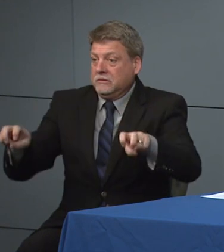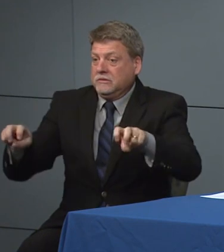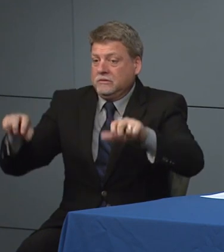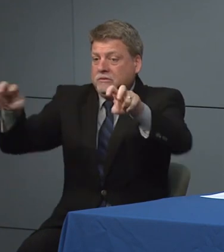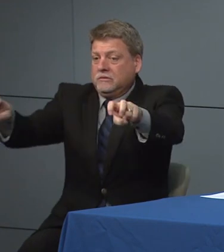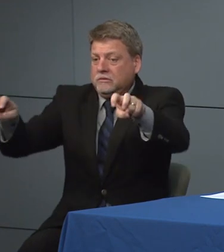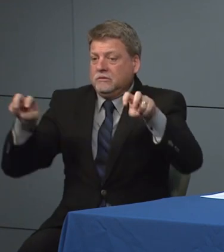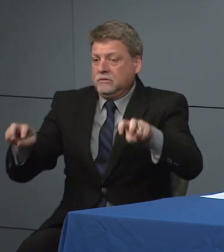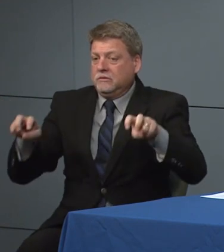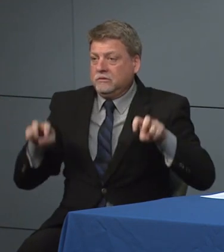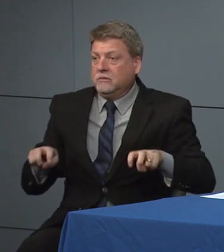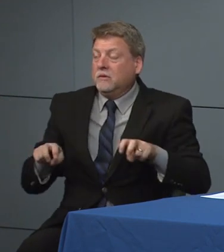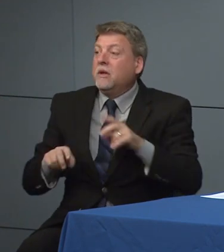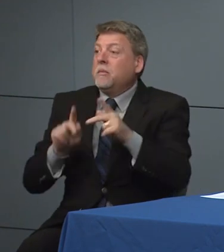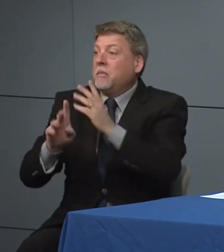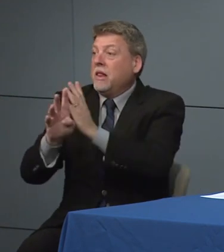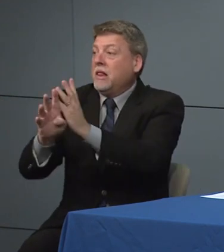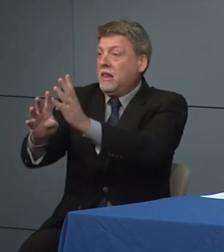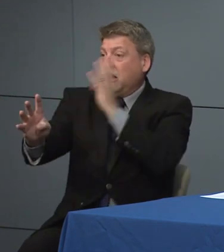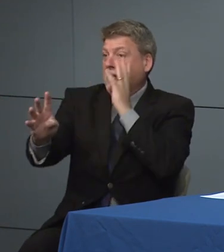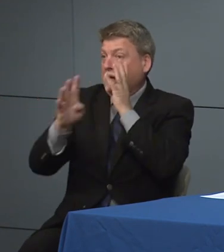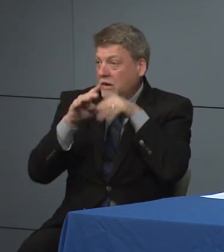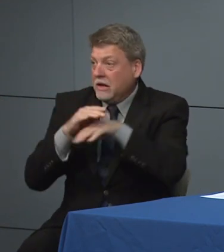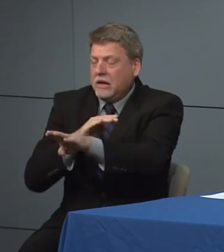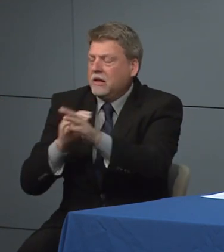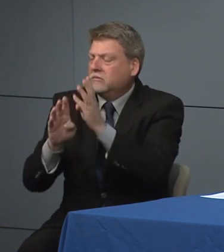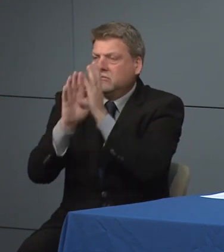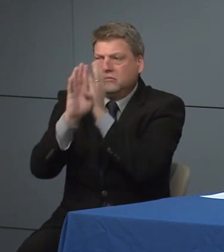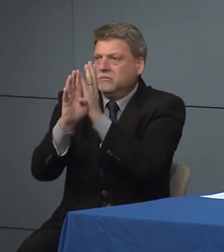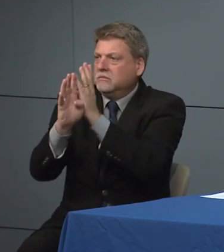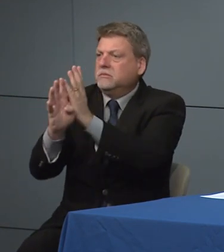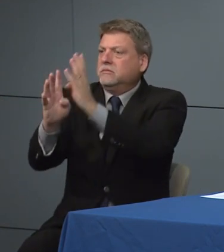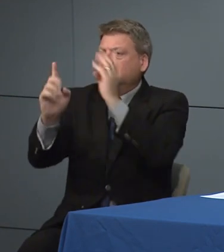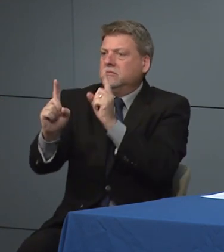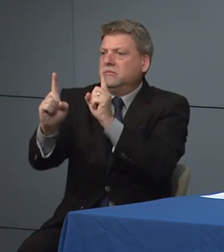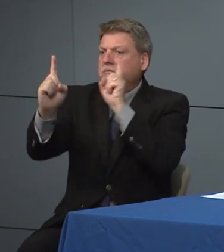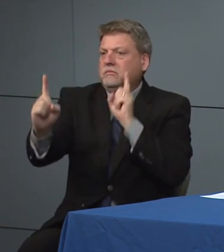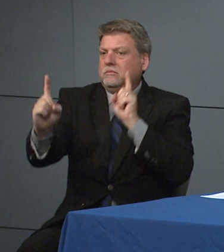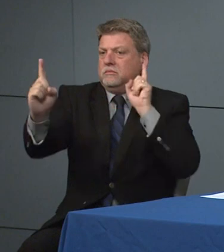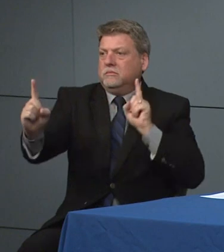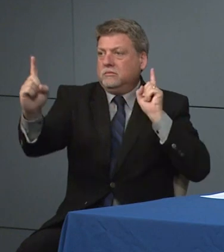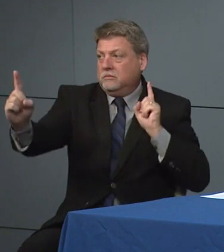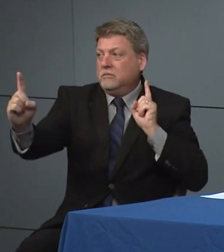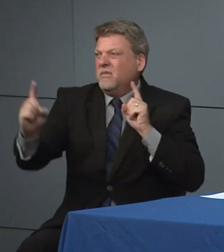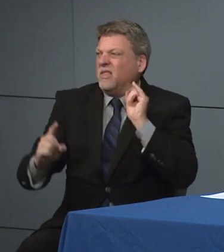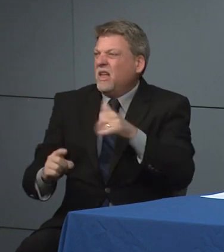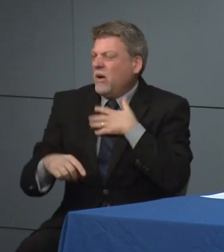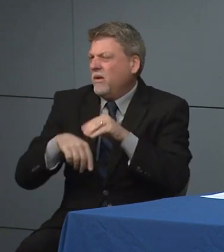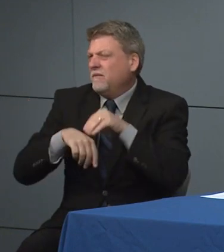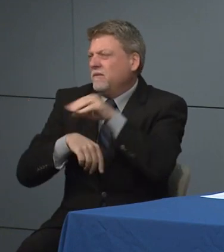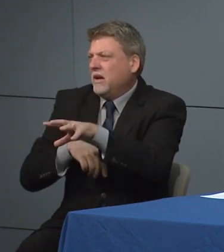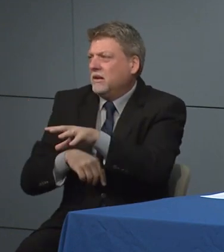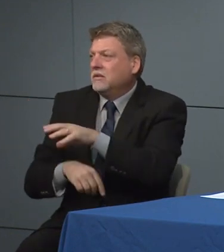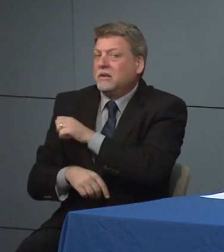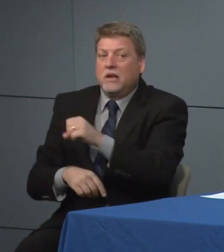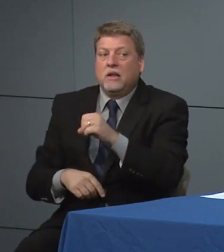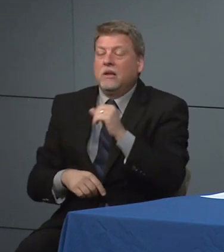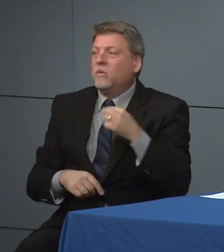gente está parada en una línea que haya una separación entre una y otra persona es algo que vamos a continuar evaluando y